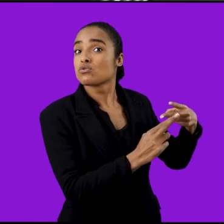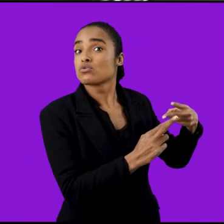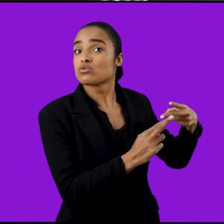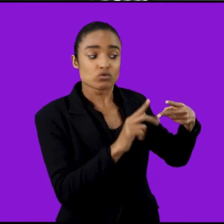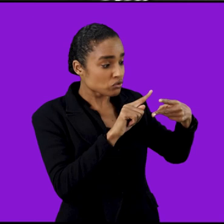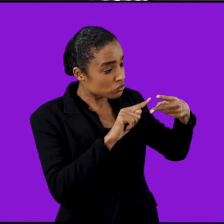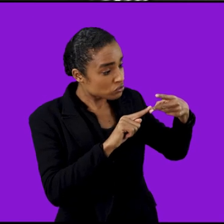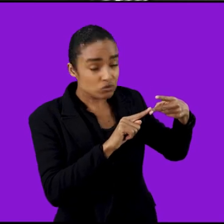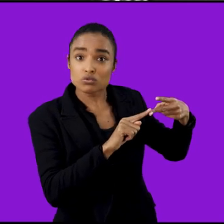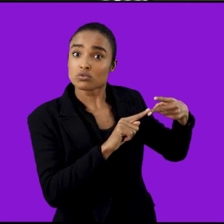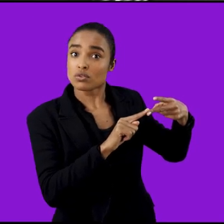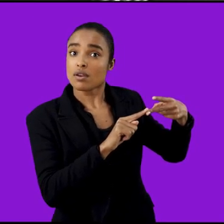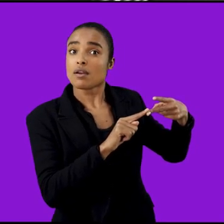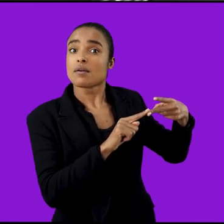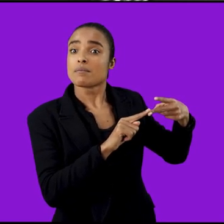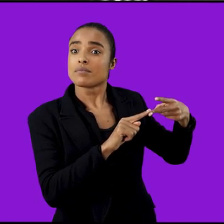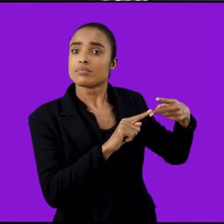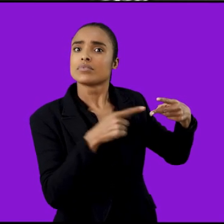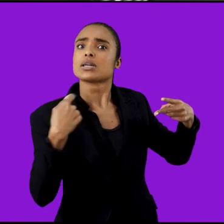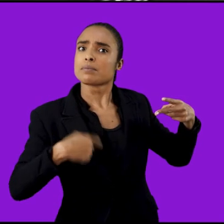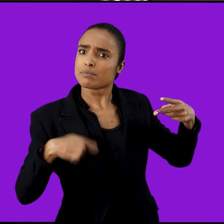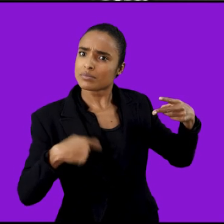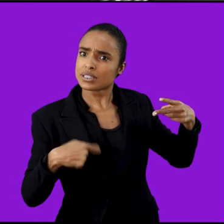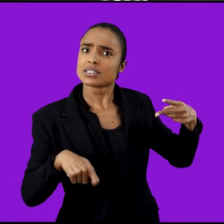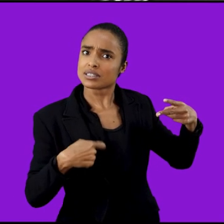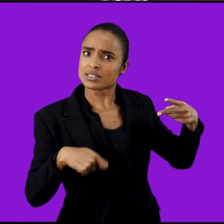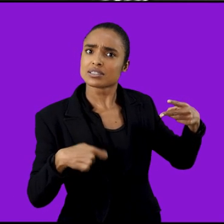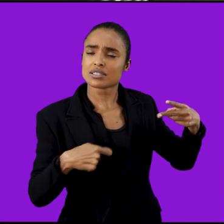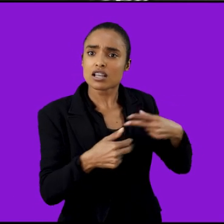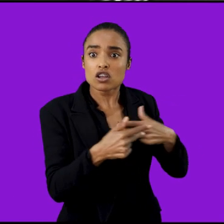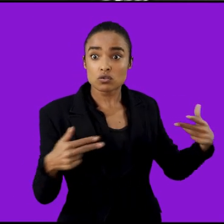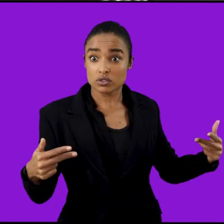elas falam de duas coisas que elas são e devem ser cada vez mais sagradas que são